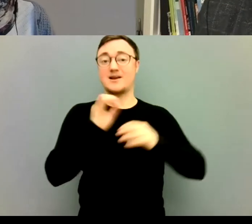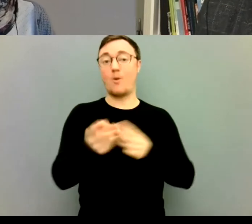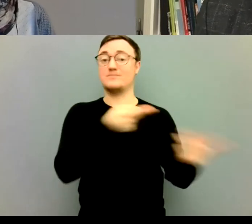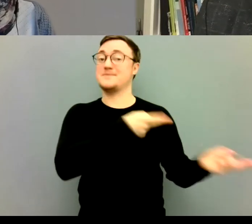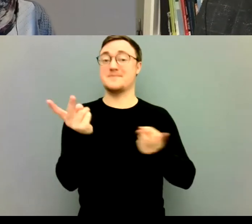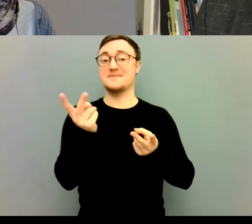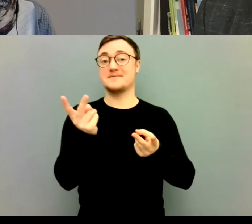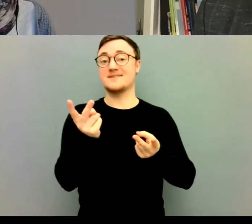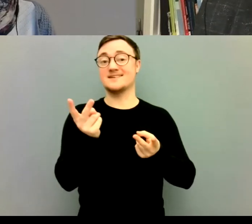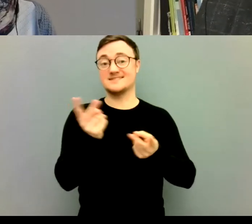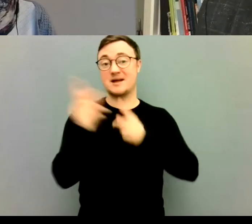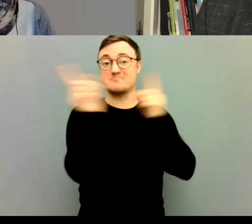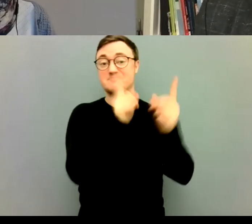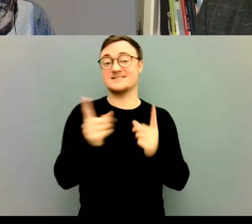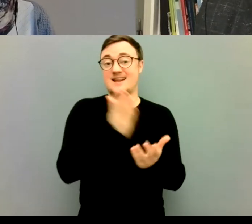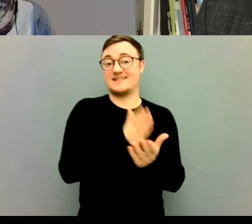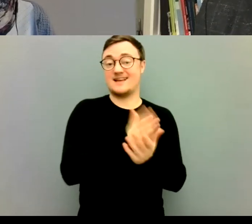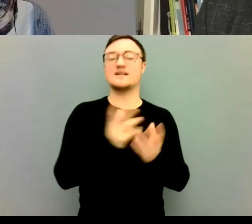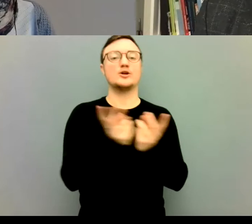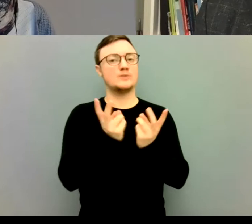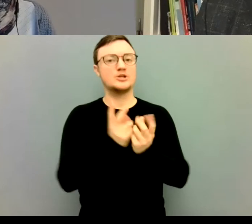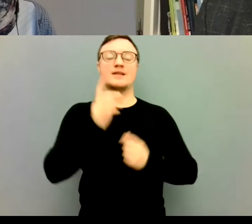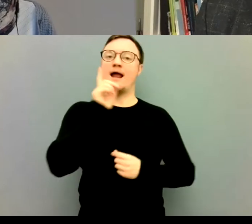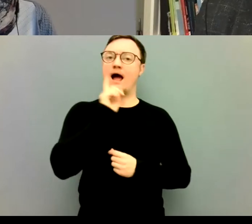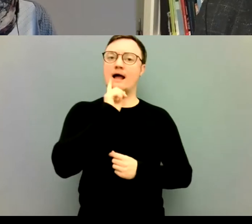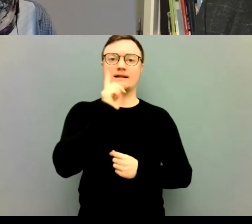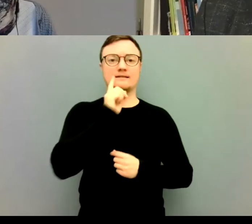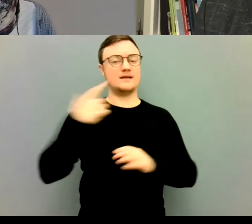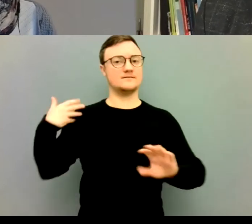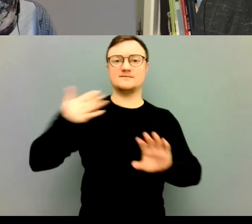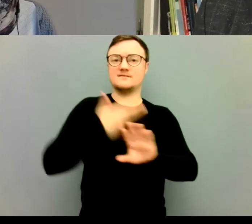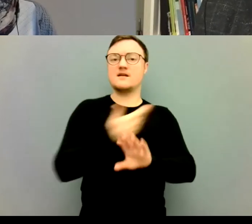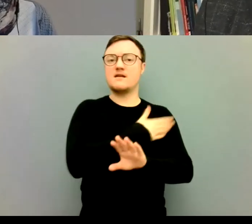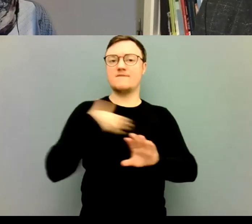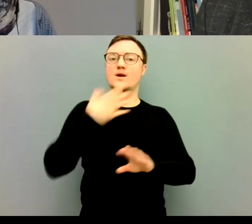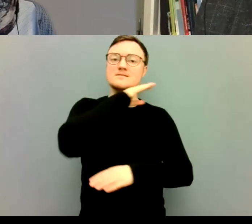Det har varit en stjärna att sträva mot under partiets historia.